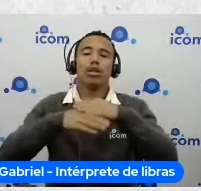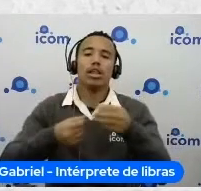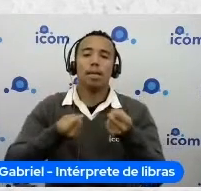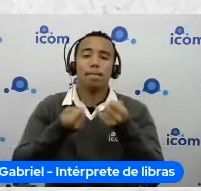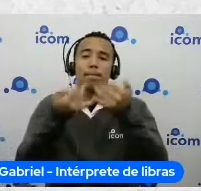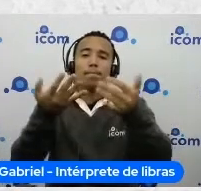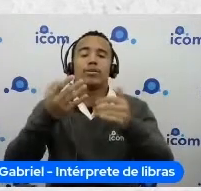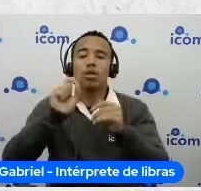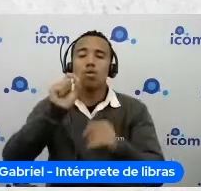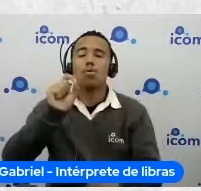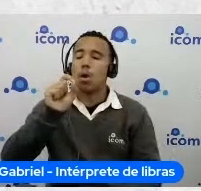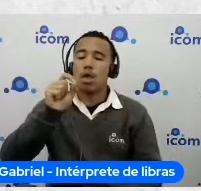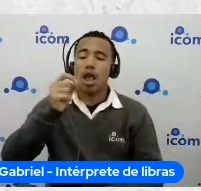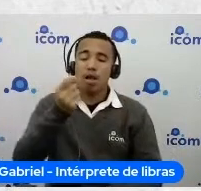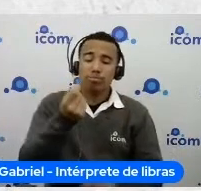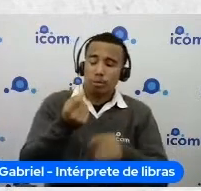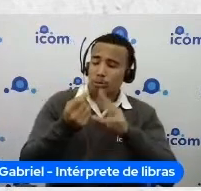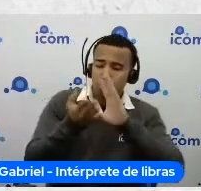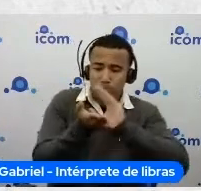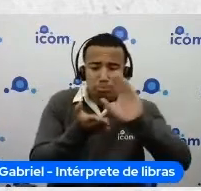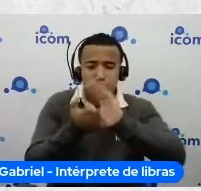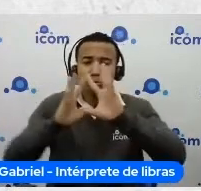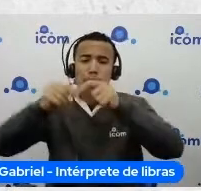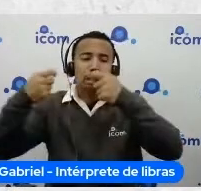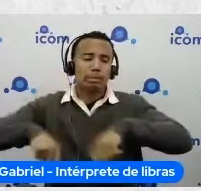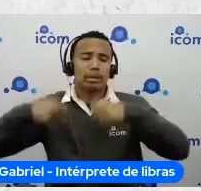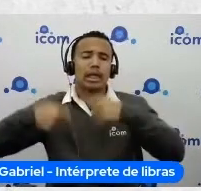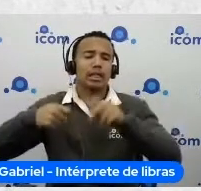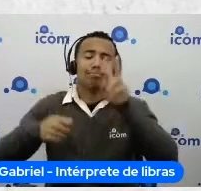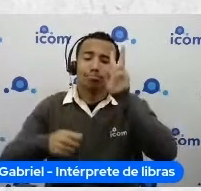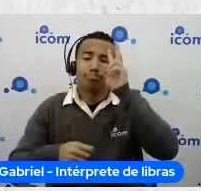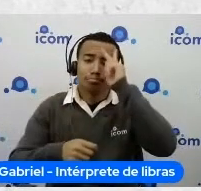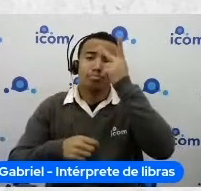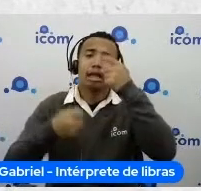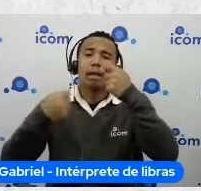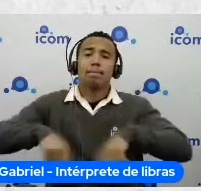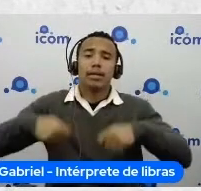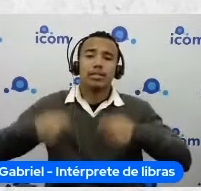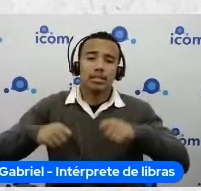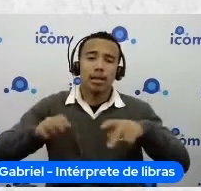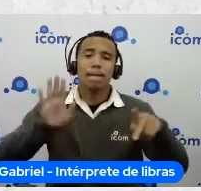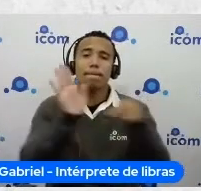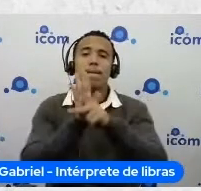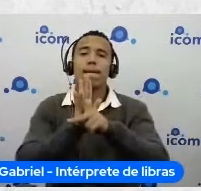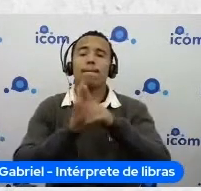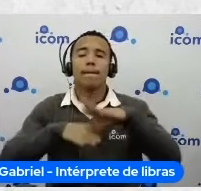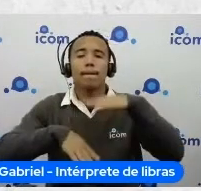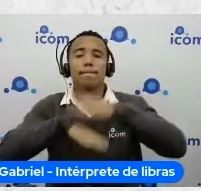os recursos necessários para a tomada de decisão num ponto mais assertivo possível.